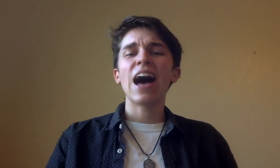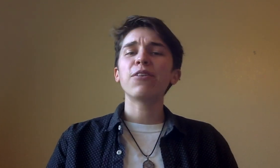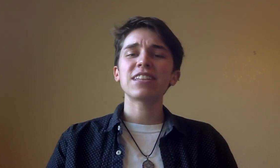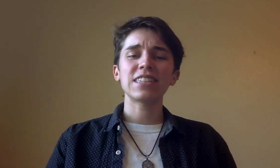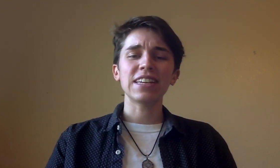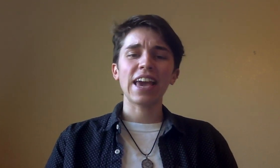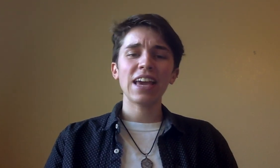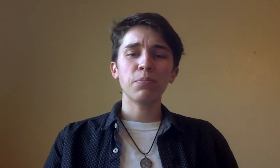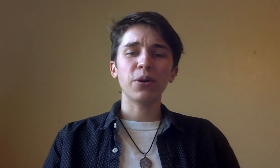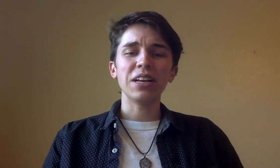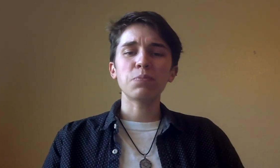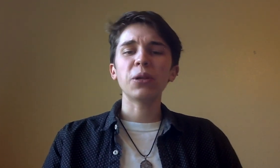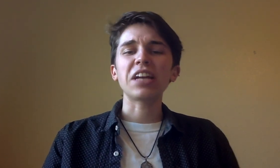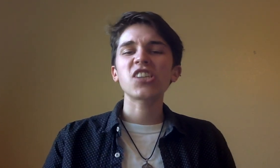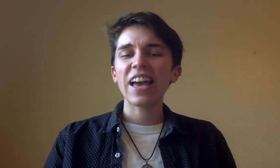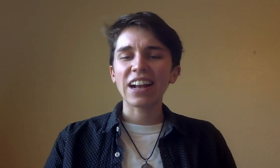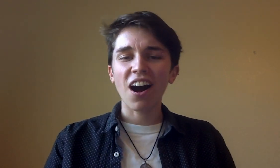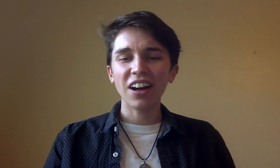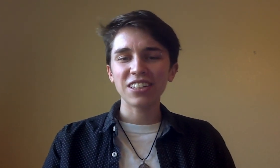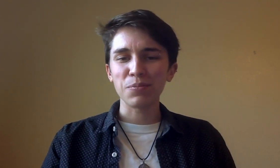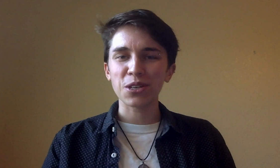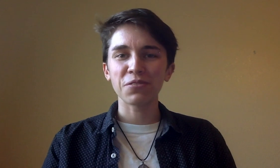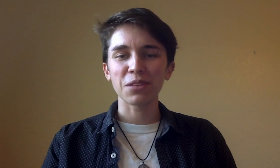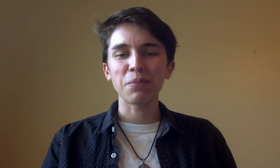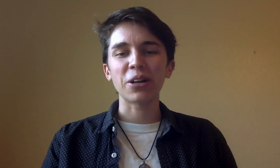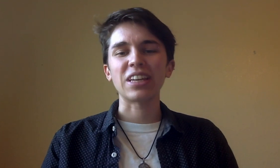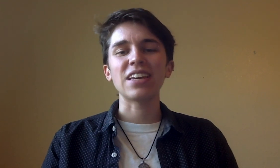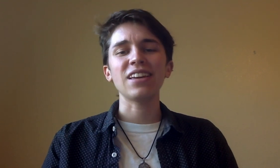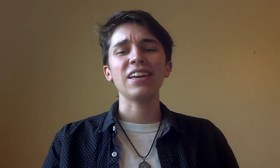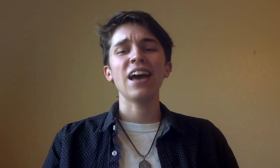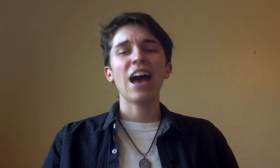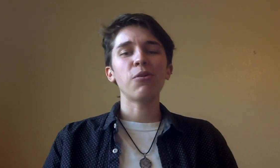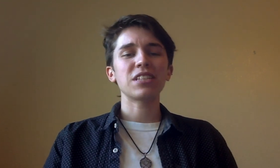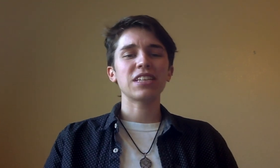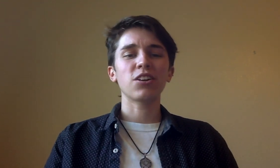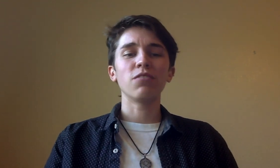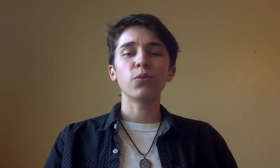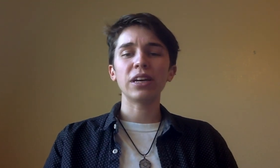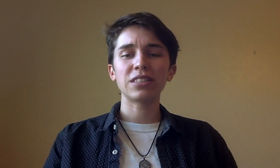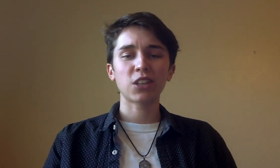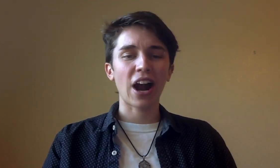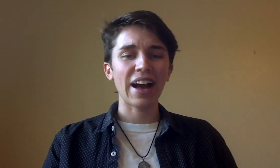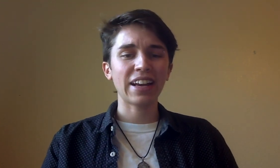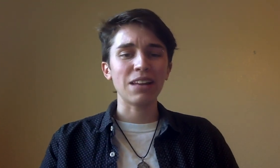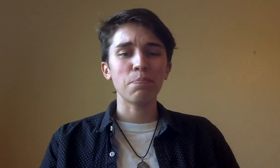Quiero ver chicos gay sacando condones gigantes sobre el marqués. Quiero escuchar una voz quebrada